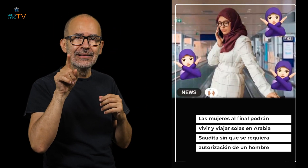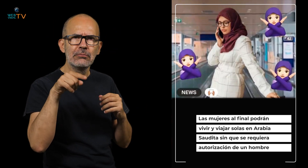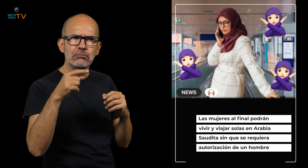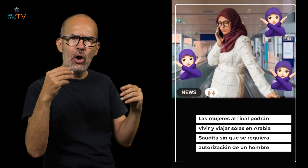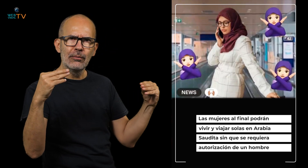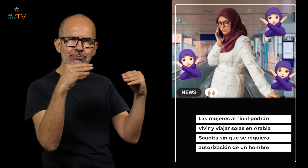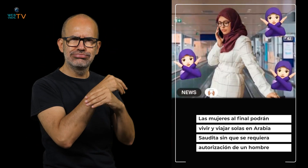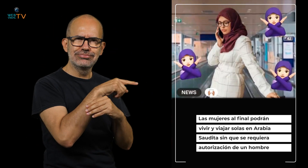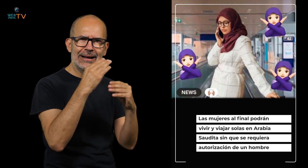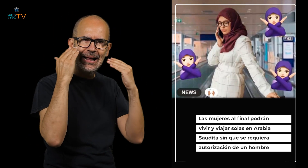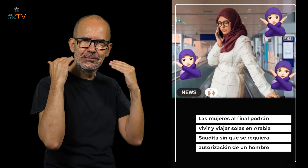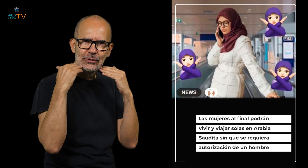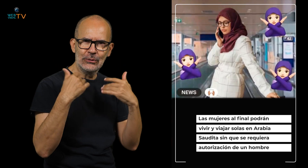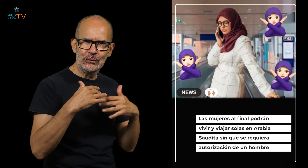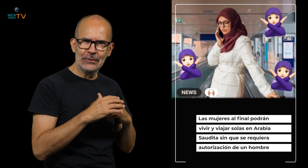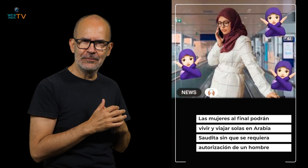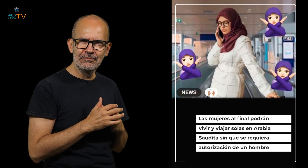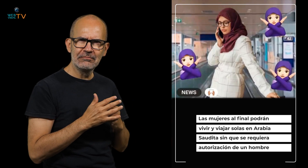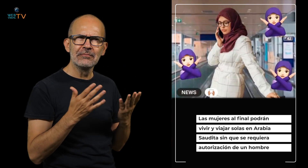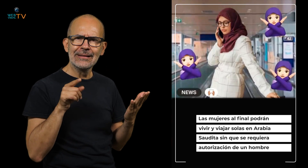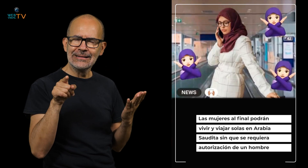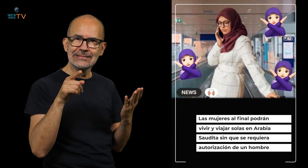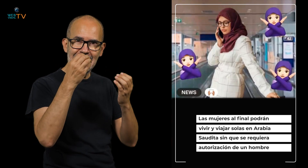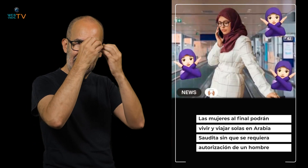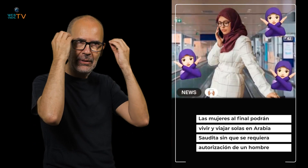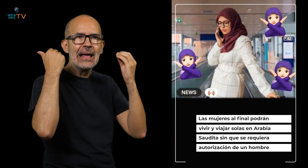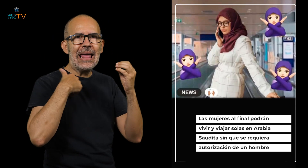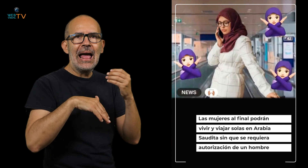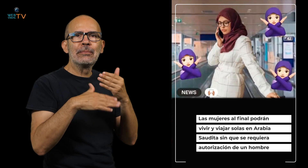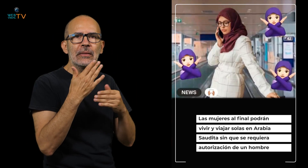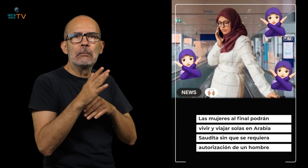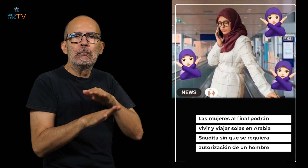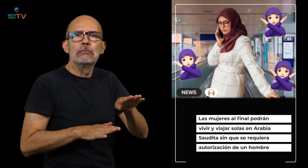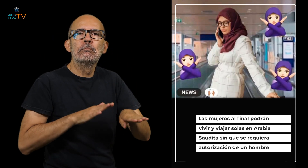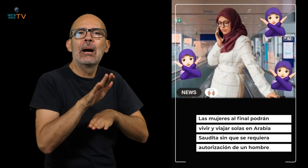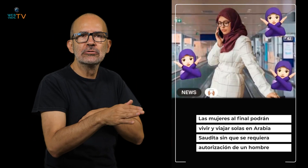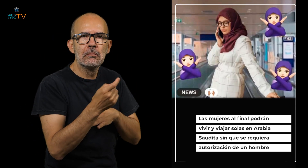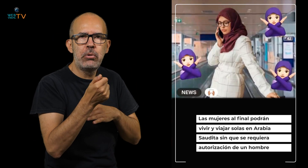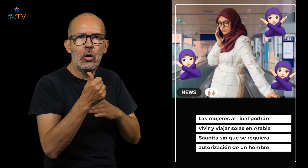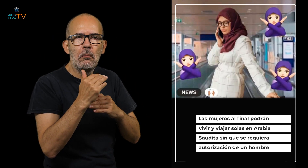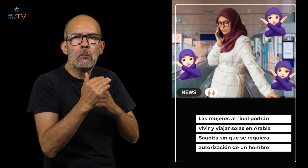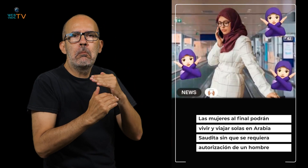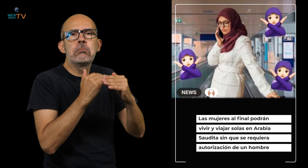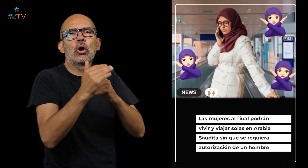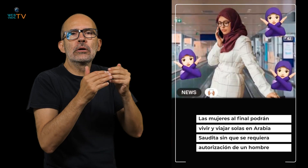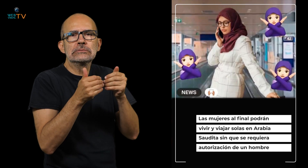Al contrario que Egipto, parece ser que Arabia Saudita poco a poco va dando pasos